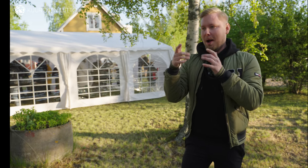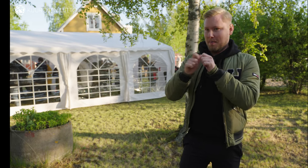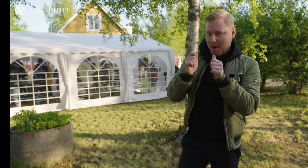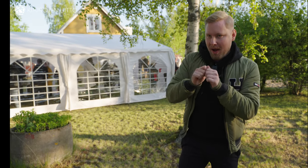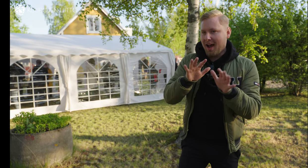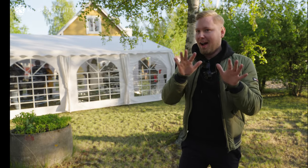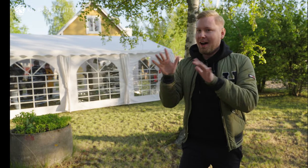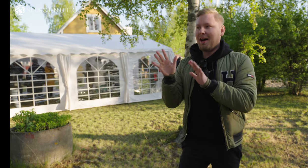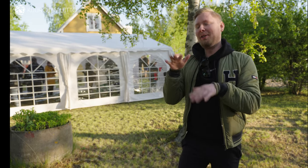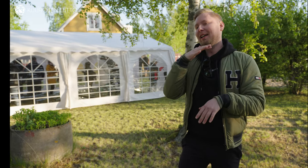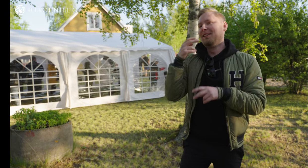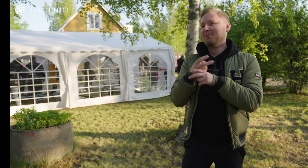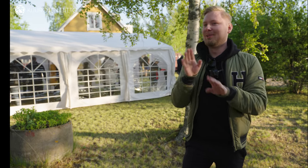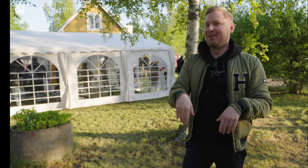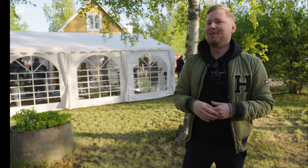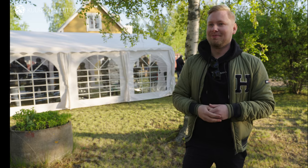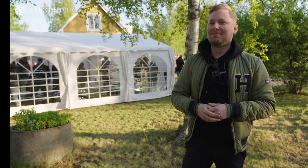vaan perinteisiä papereita, vaan se oli silti kiva kokemus.